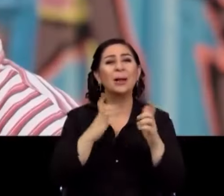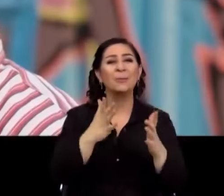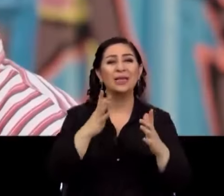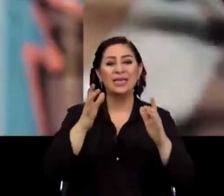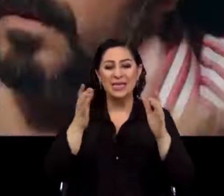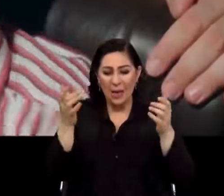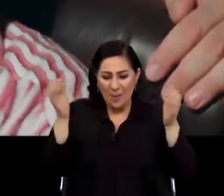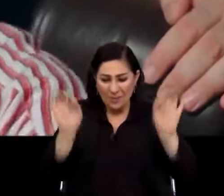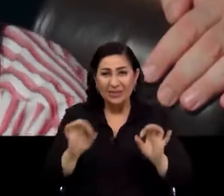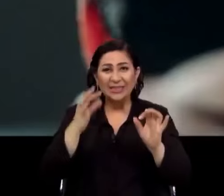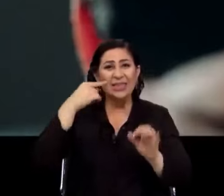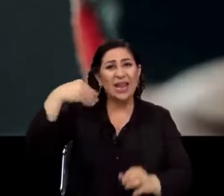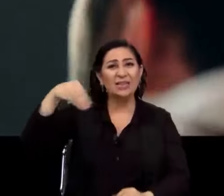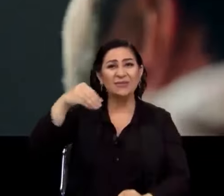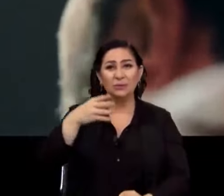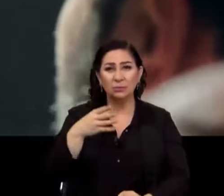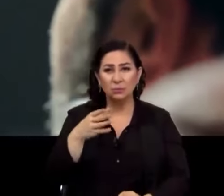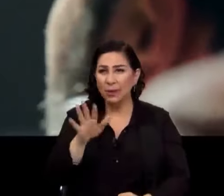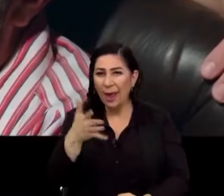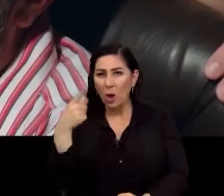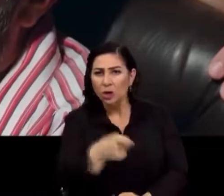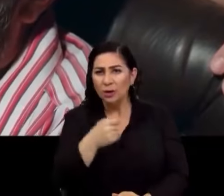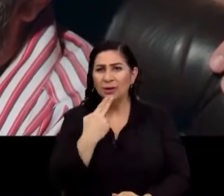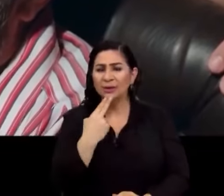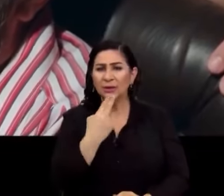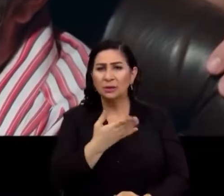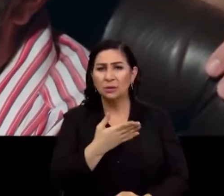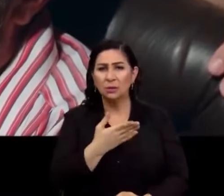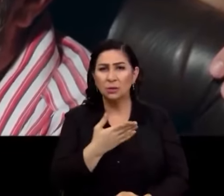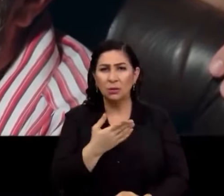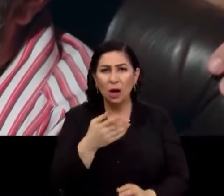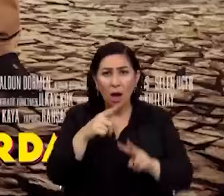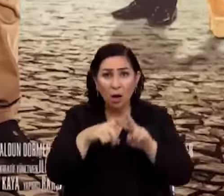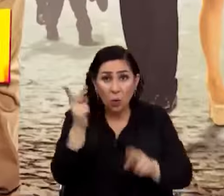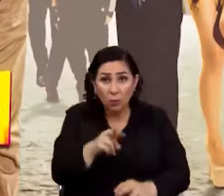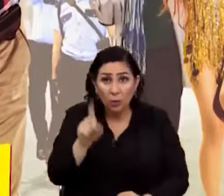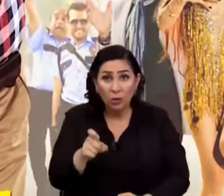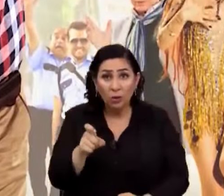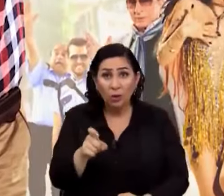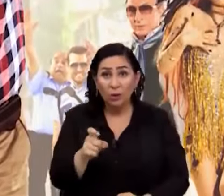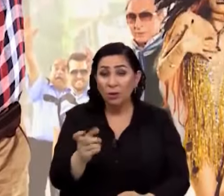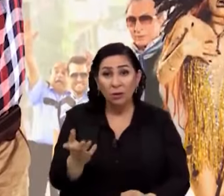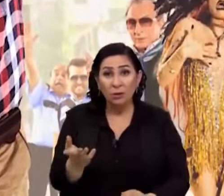transferim anlat neden öldürdün Aynur Aynur öldü